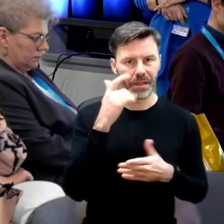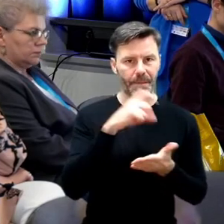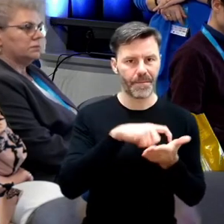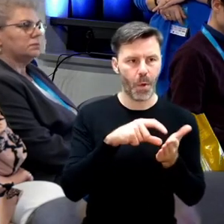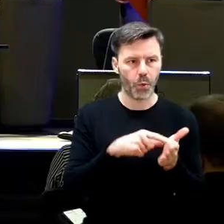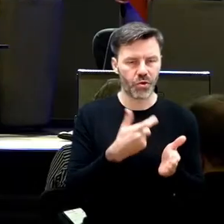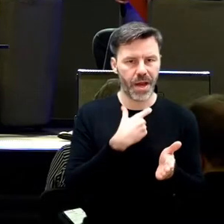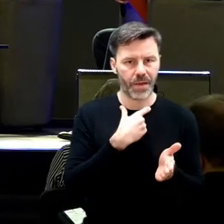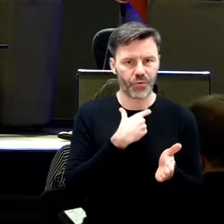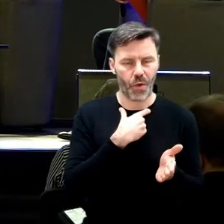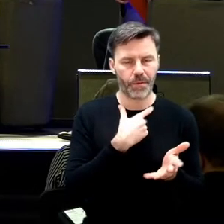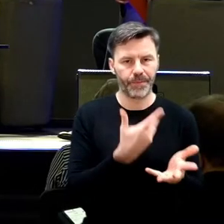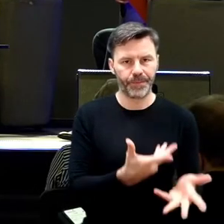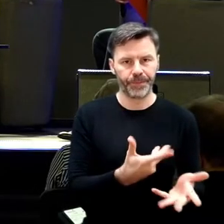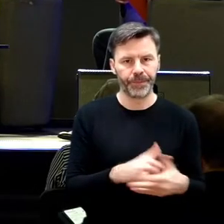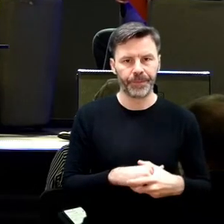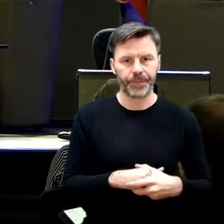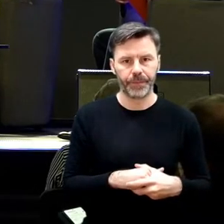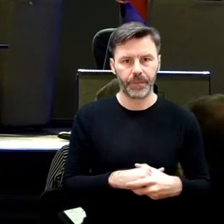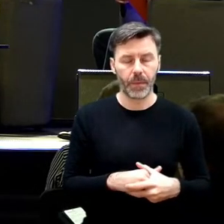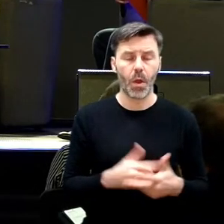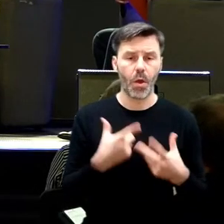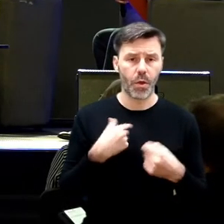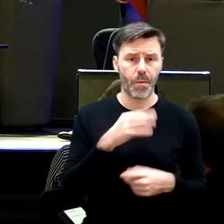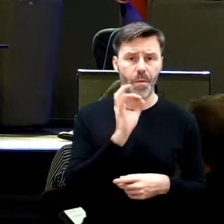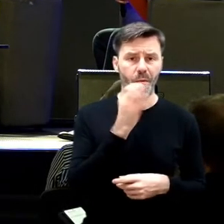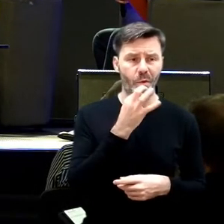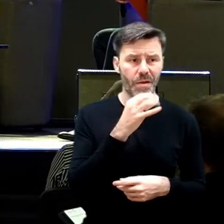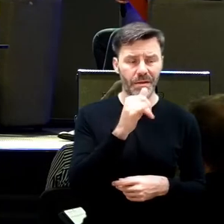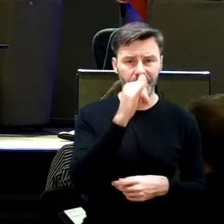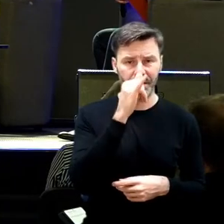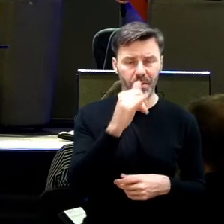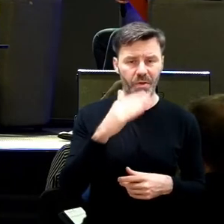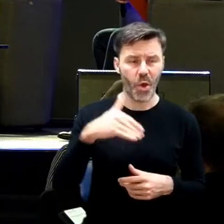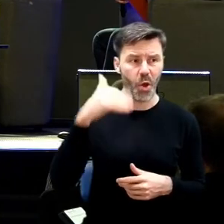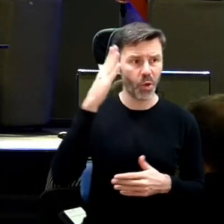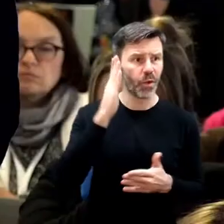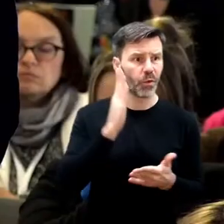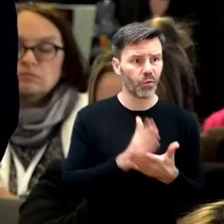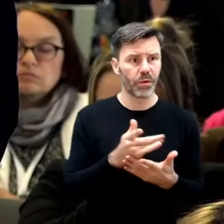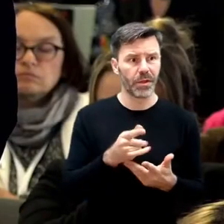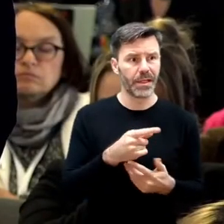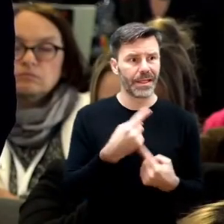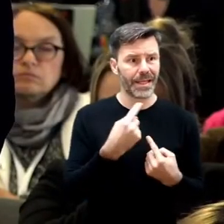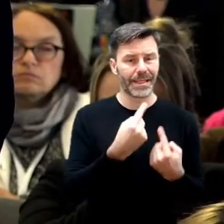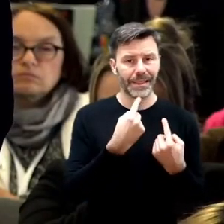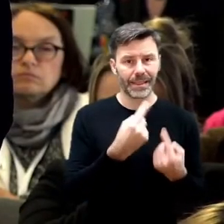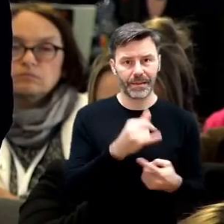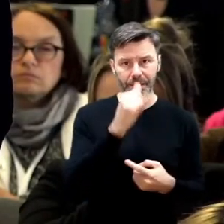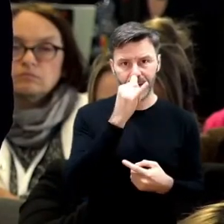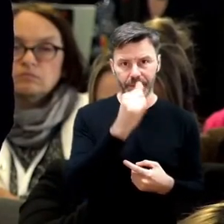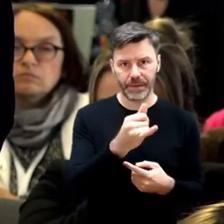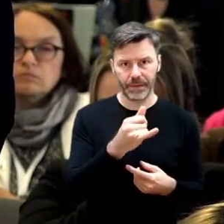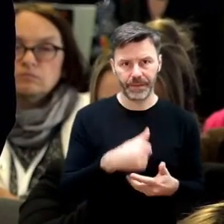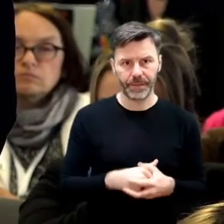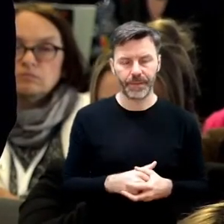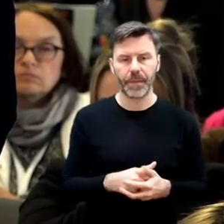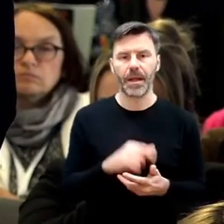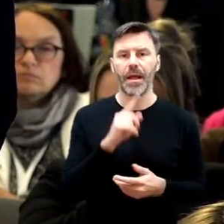Te osoby, które też młode dorosłe, które się nie mogą samodzielnić i wiele różnych grup, szczególnie, że SAN - Społeczna Agencja Najmu